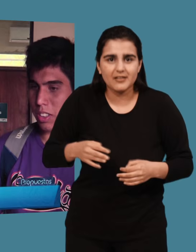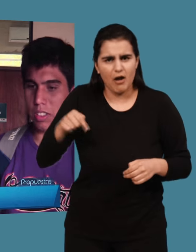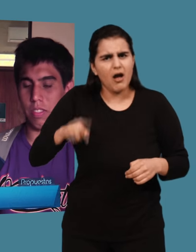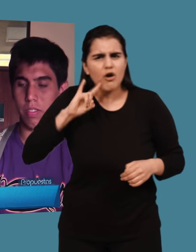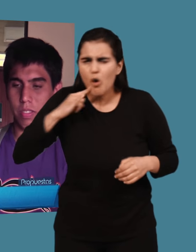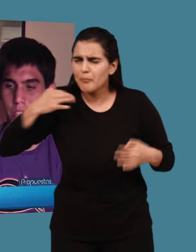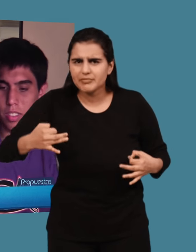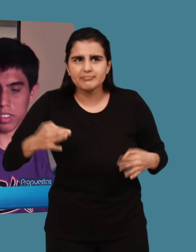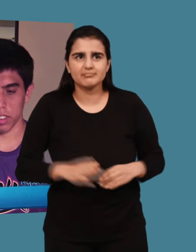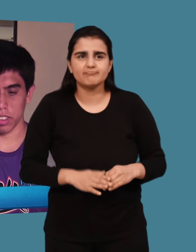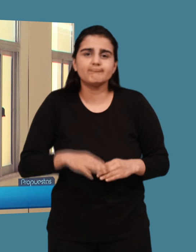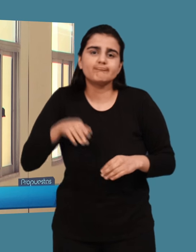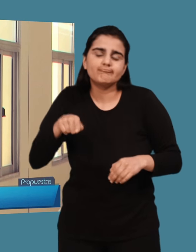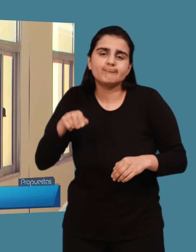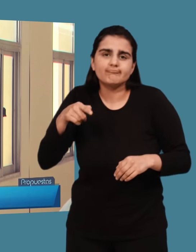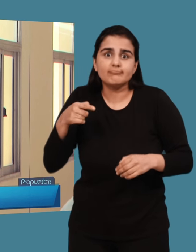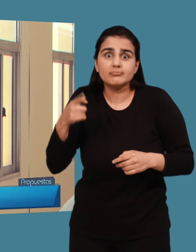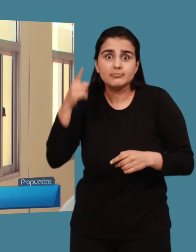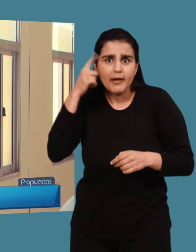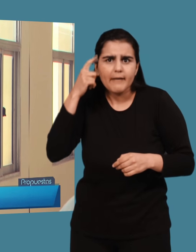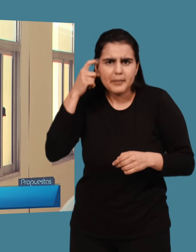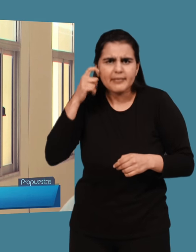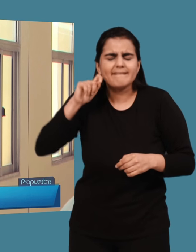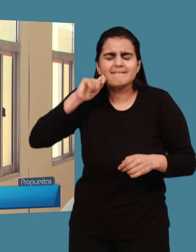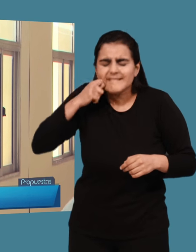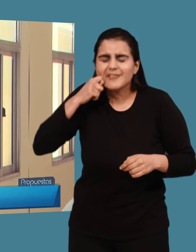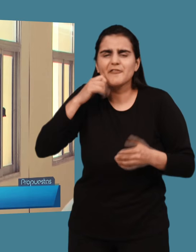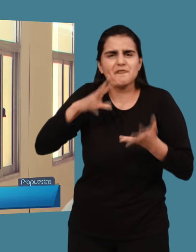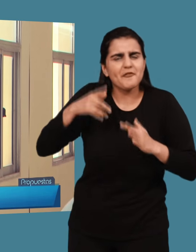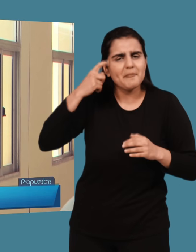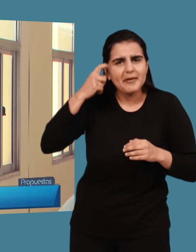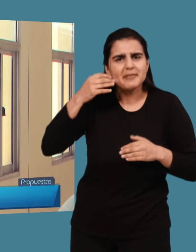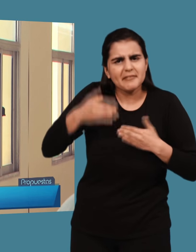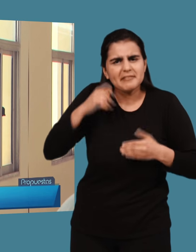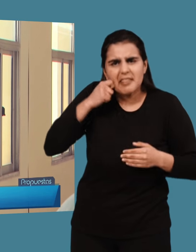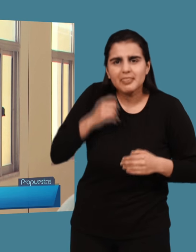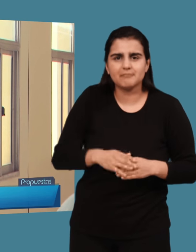Acá me siento más cómodo. Es algo que te sirve mucho, es muy lindo la manera en la que se aprende y demás acá.